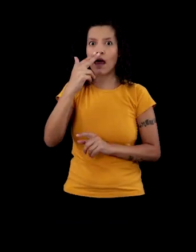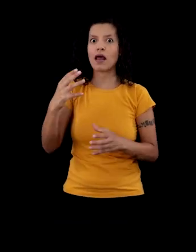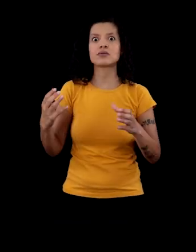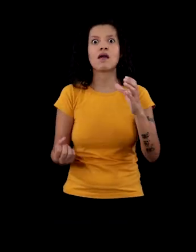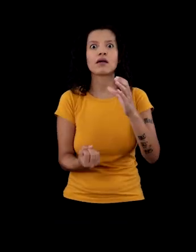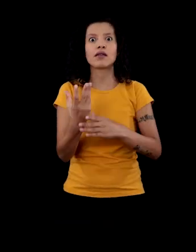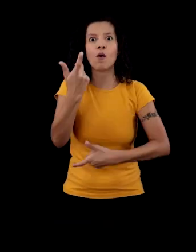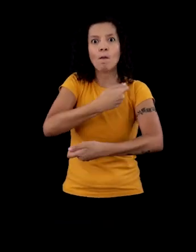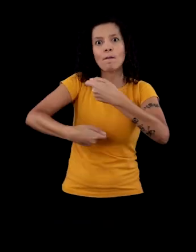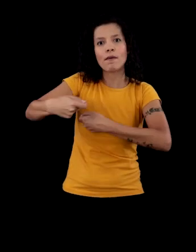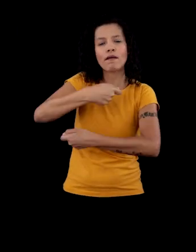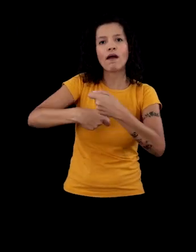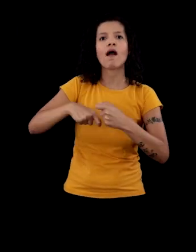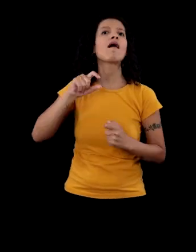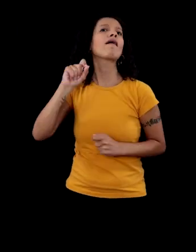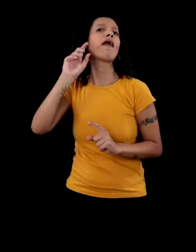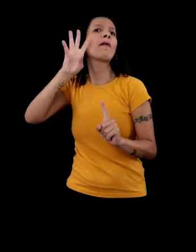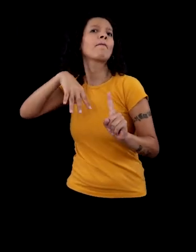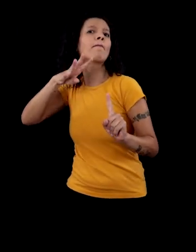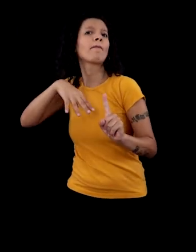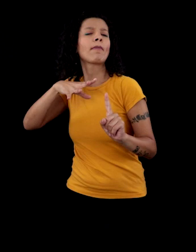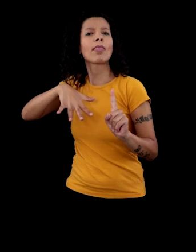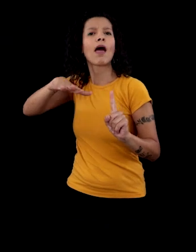e se formou um mercado de ídolos da música